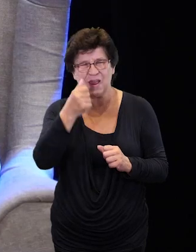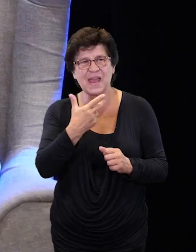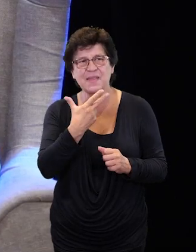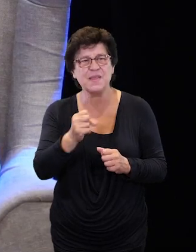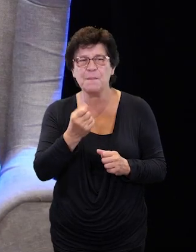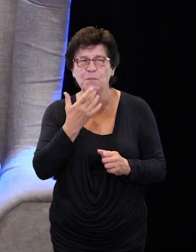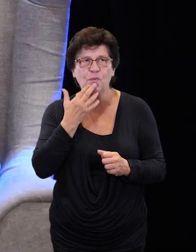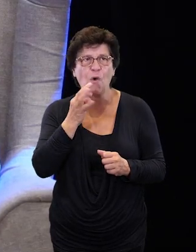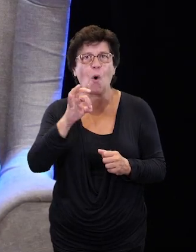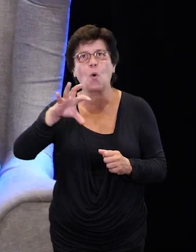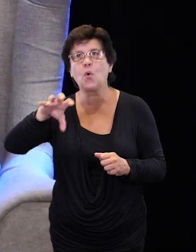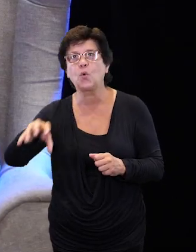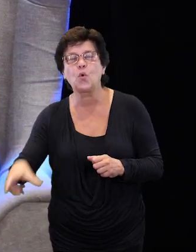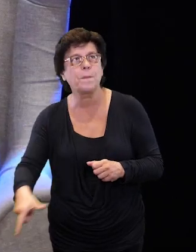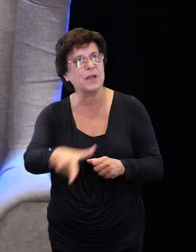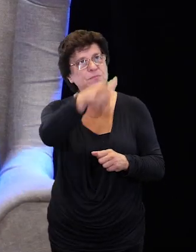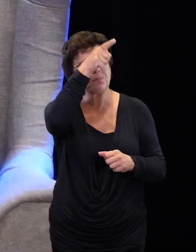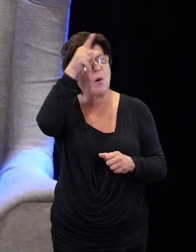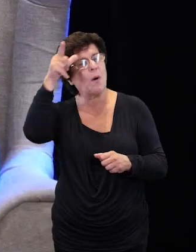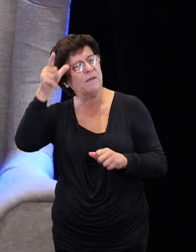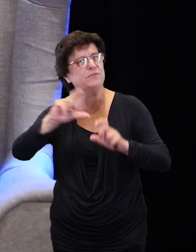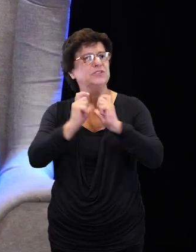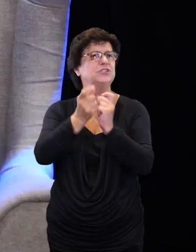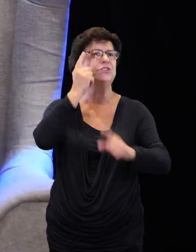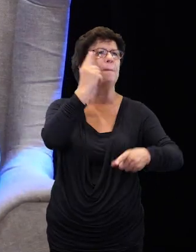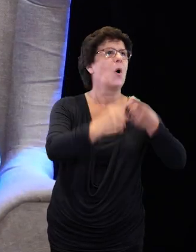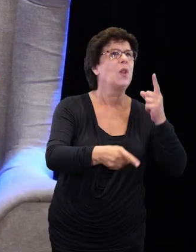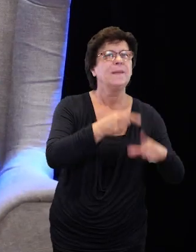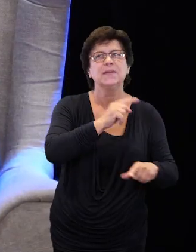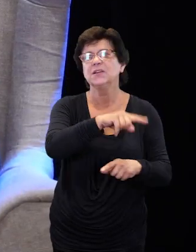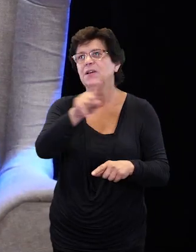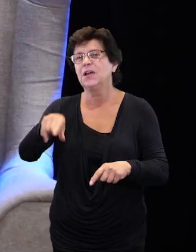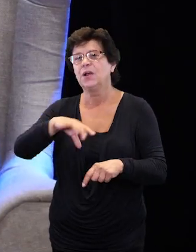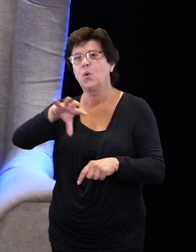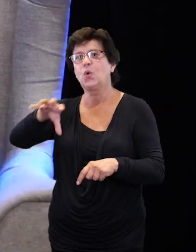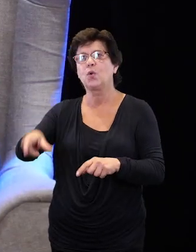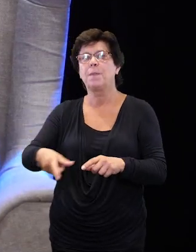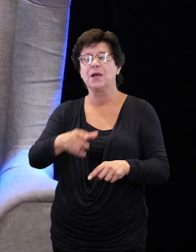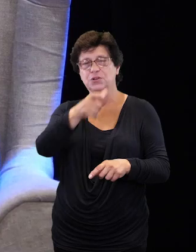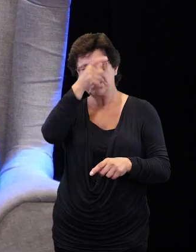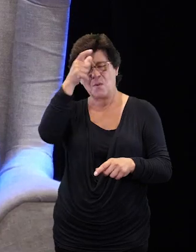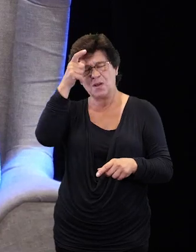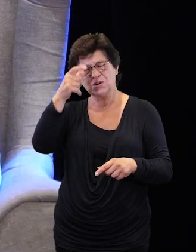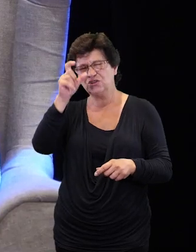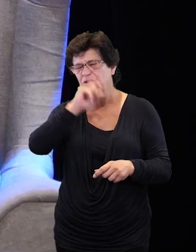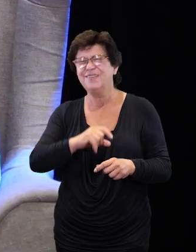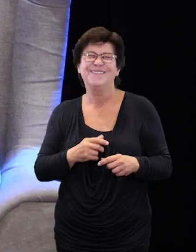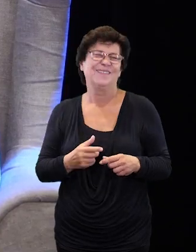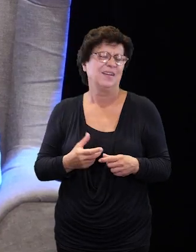na przykład "wszyscy politycy są źli". Może to delikatny temat, może nie idźmy w to dalej,